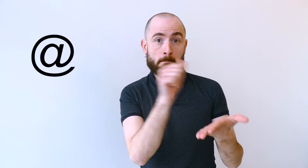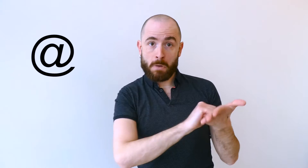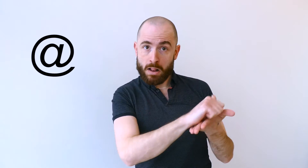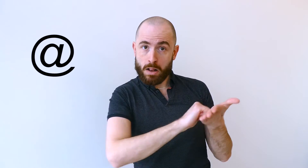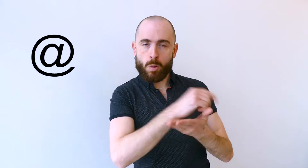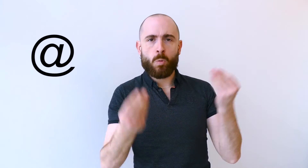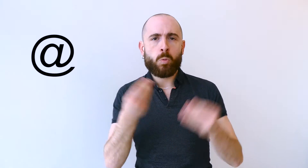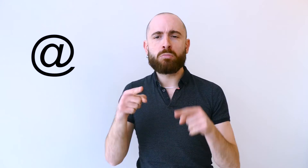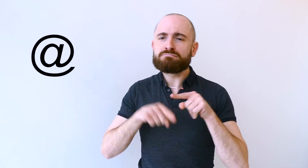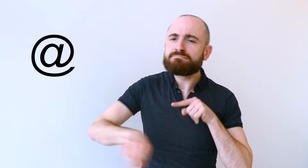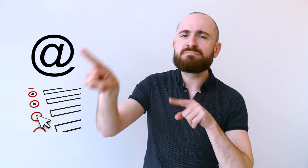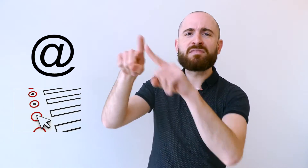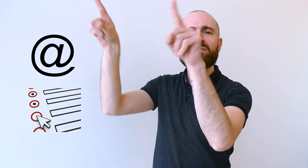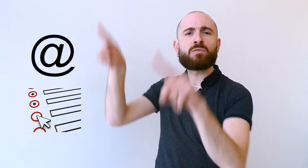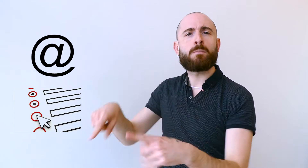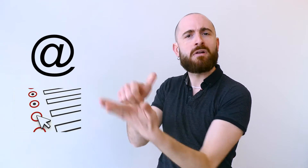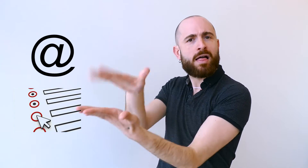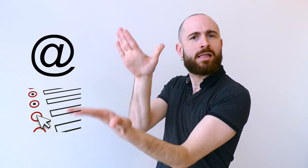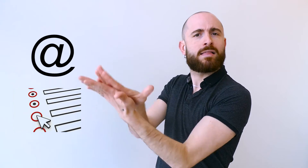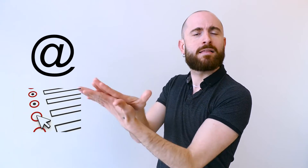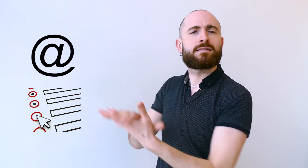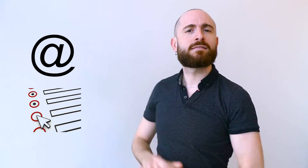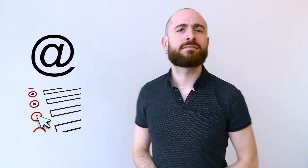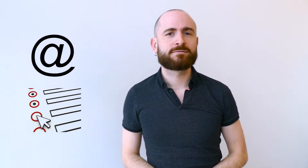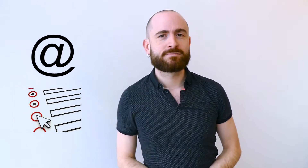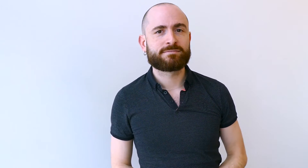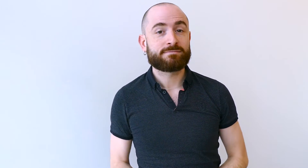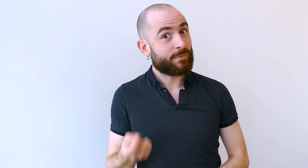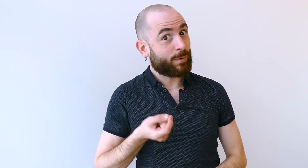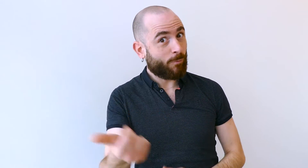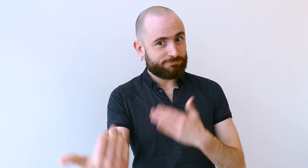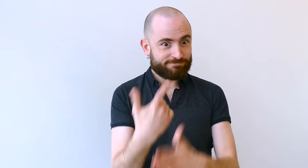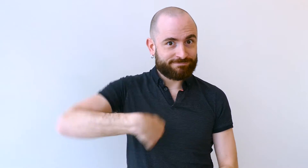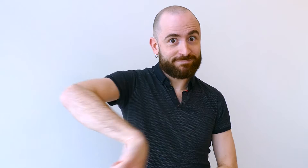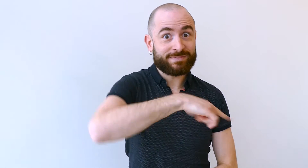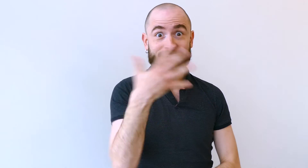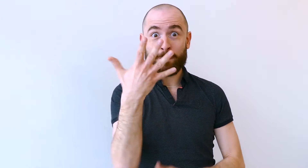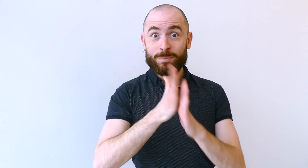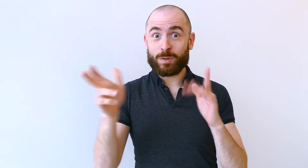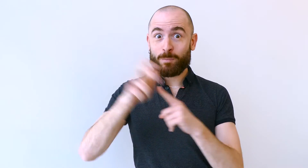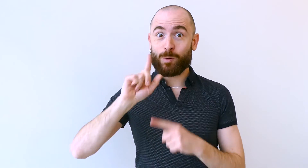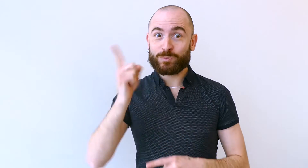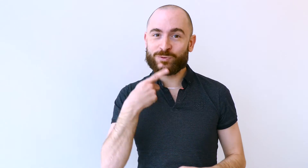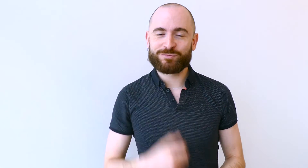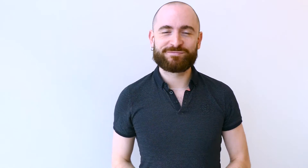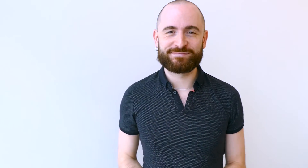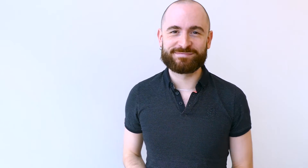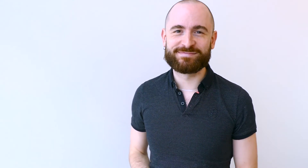N’hésitez pas à vous inscrire par mail ou par formulaire ! À bientôt dans nos bibliothèques Pôles Sourds !